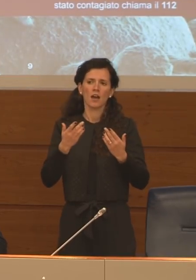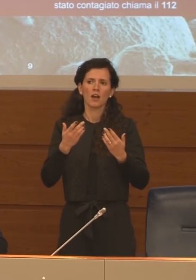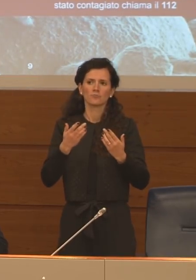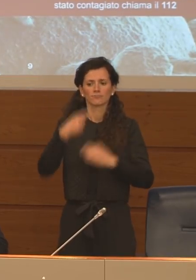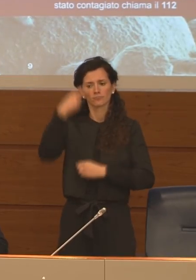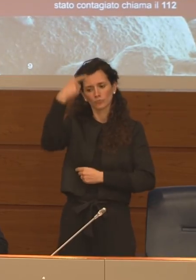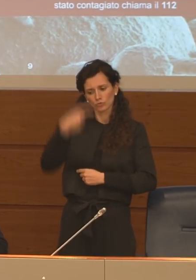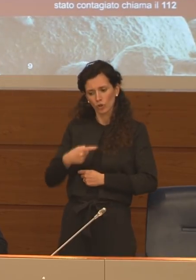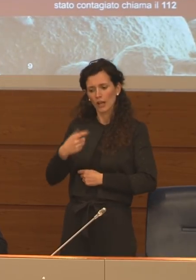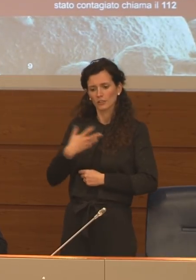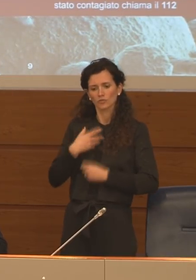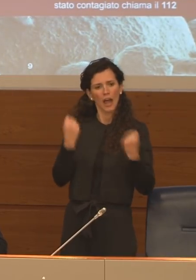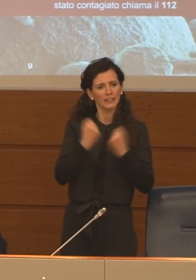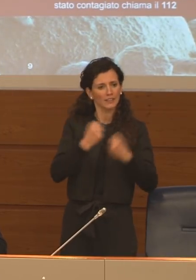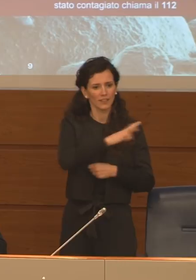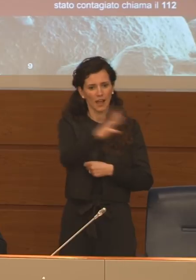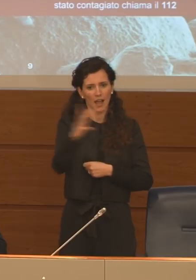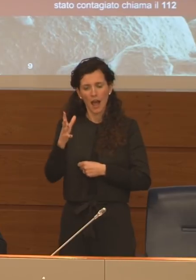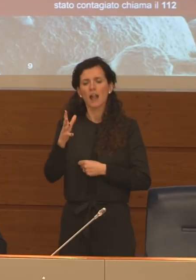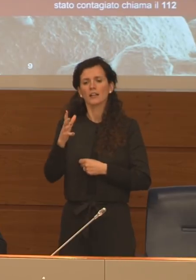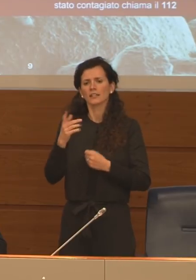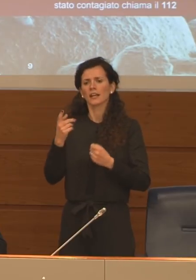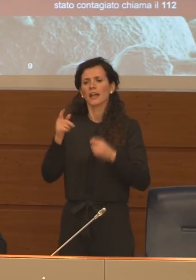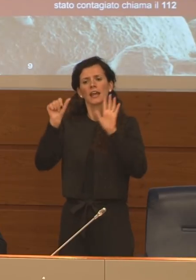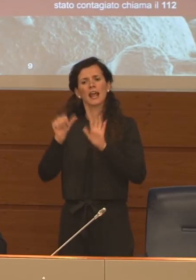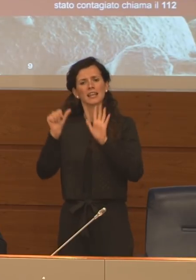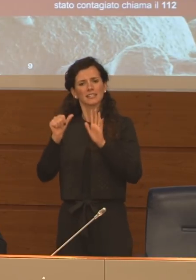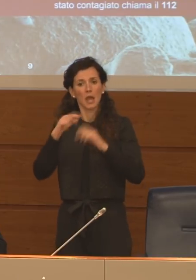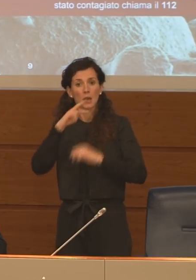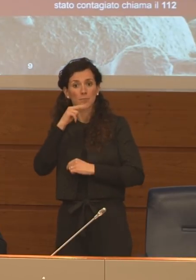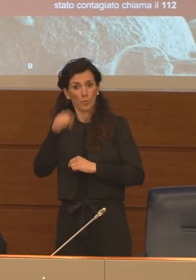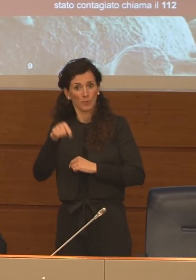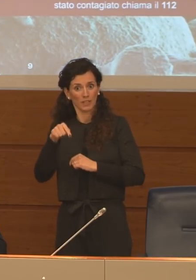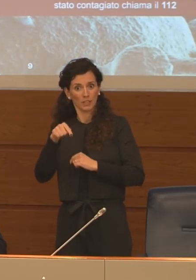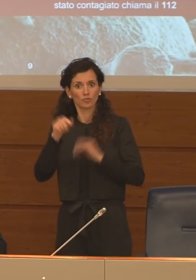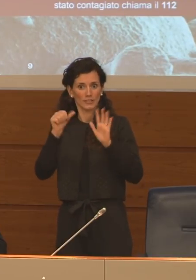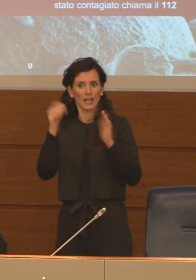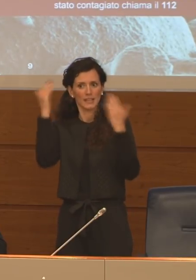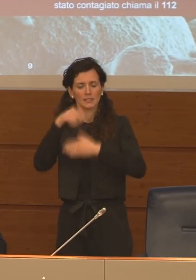attività. Per quanto riguarda i numeri vi do